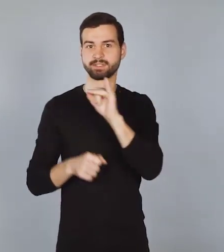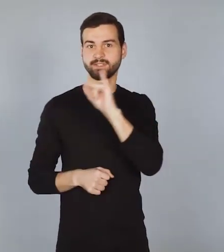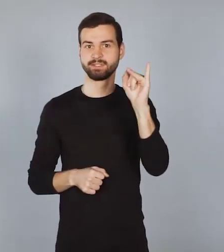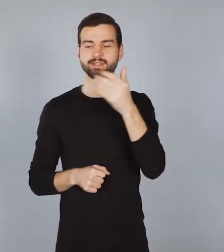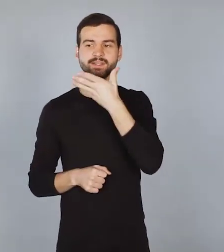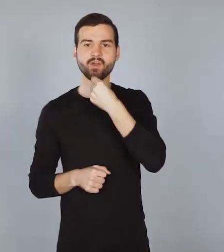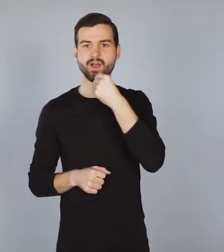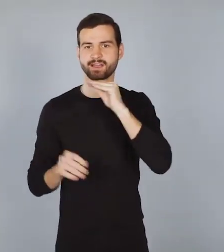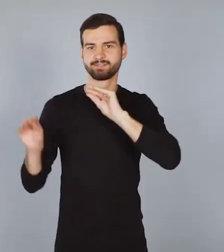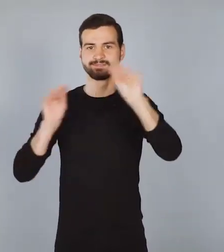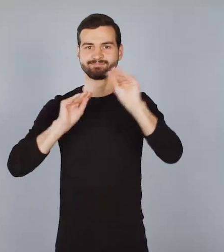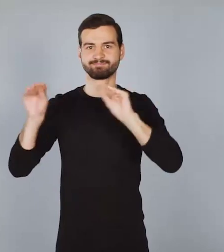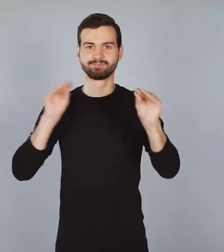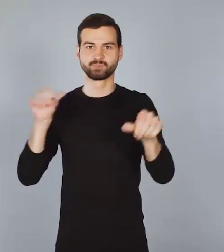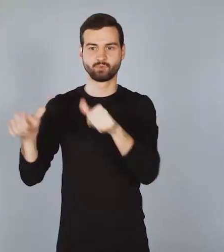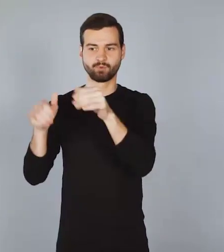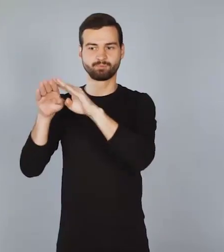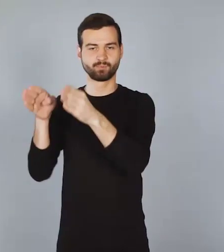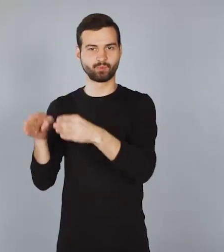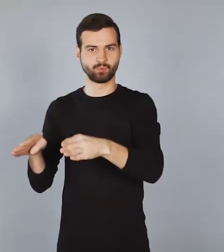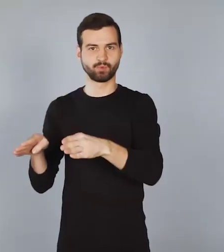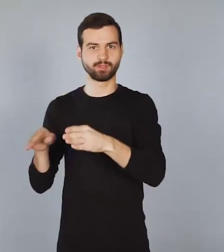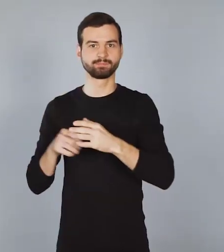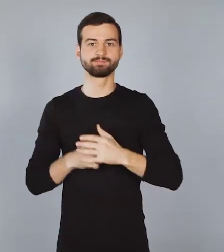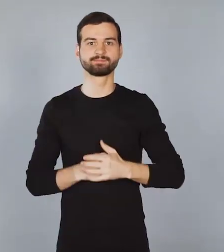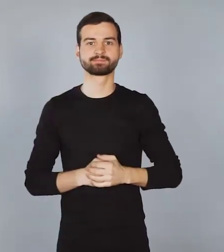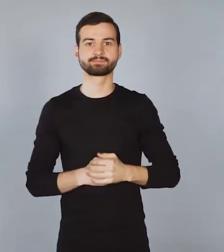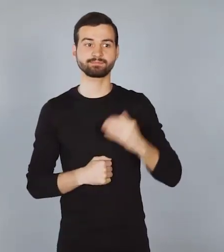и декоративной скульптуры,